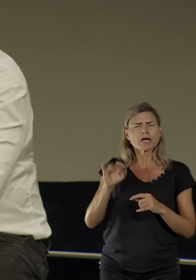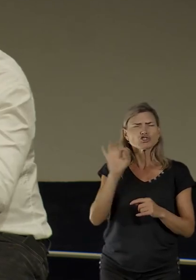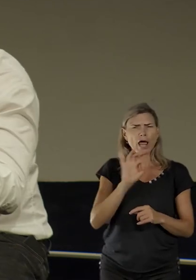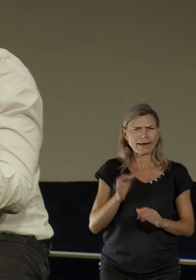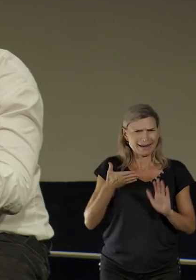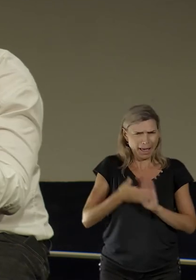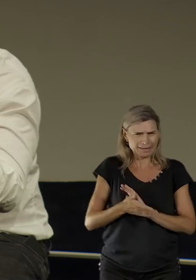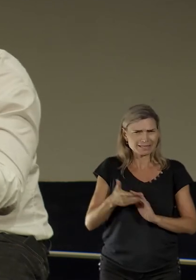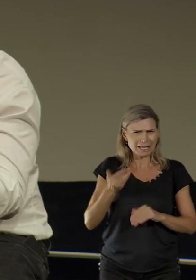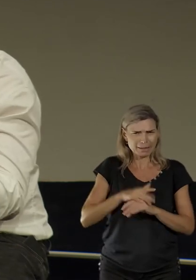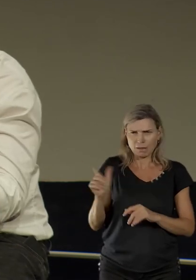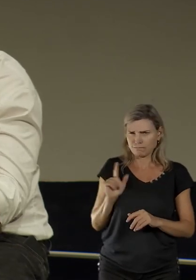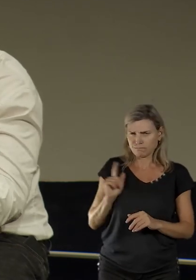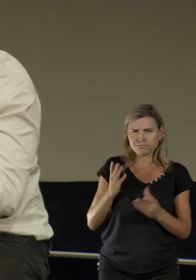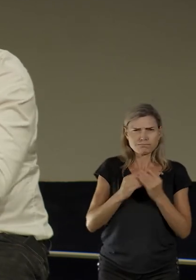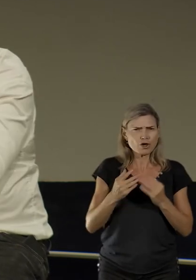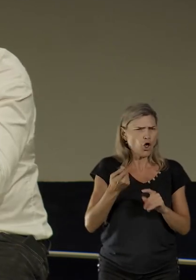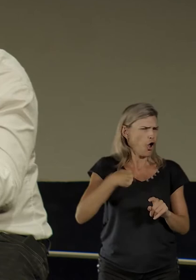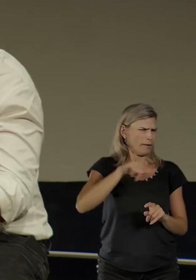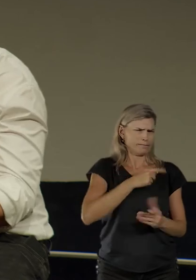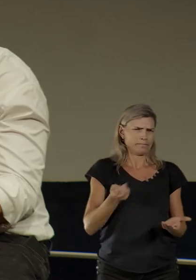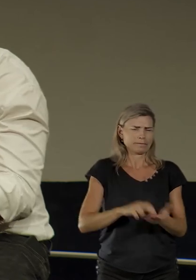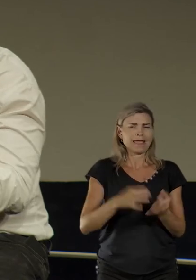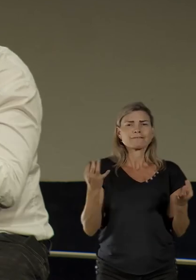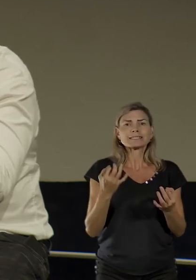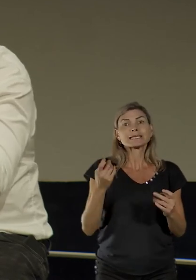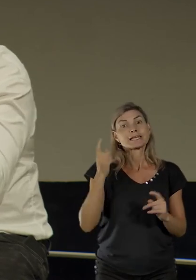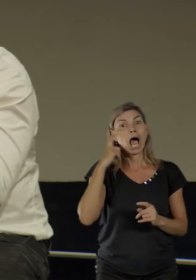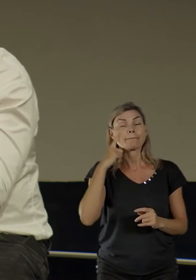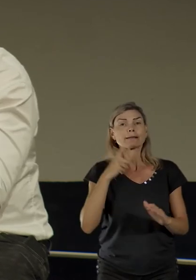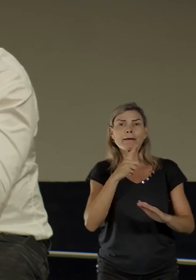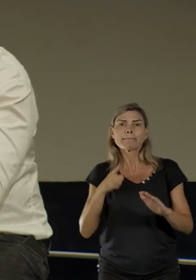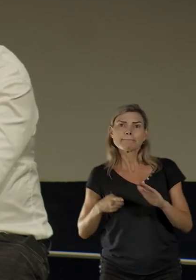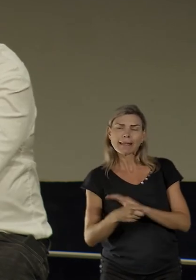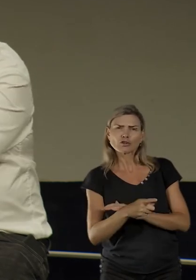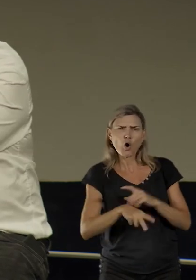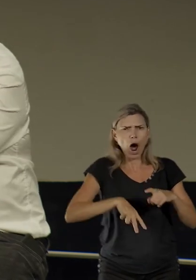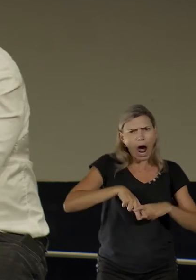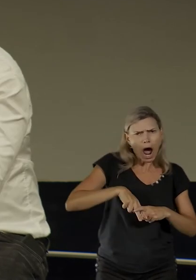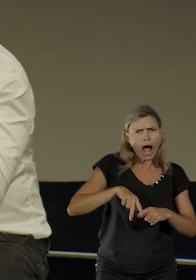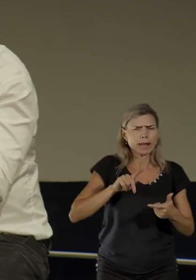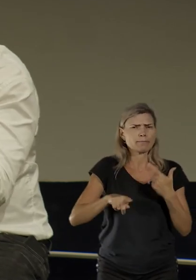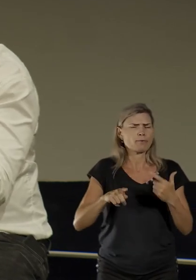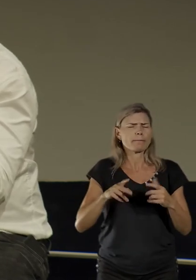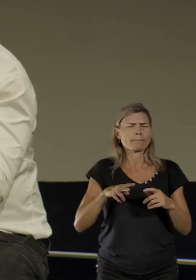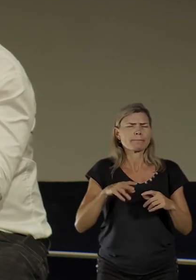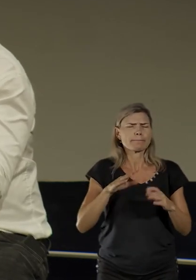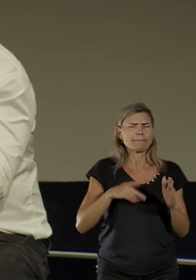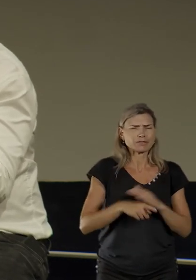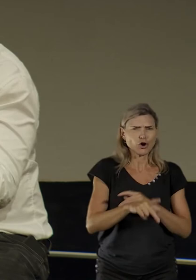A bylo to o tom metru E neboli o tom metru O. Velké změny Prahy: Budoucnost dopravy. -Přesně tak. A kdybyste o to měli zájem,